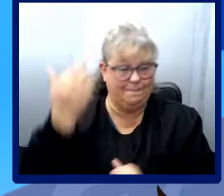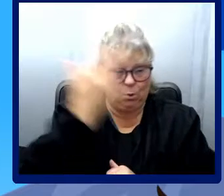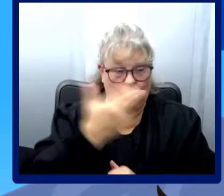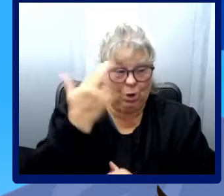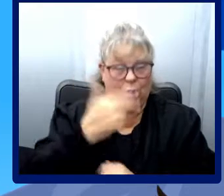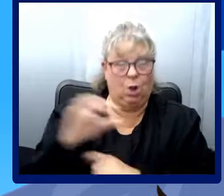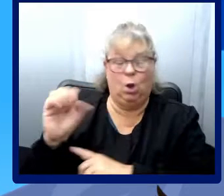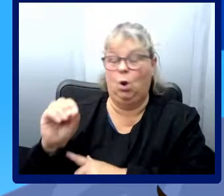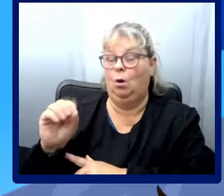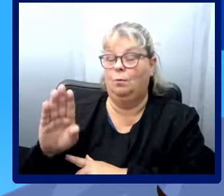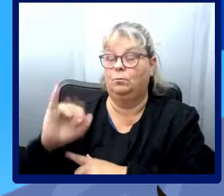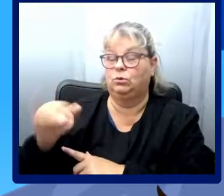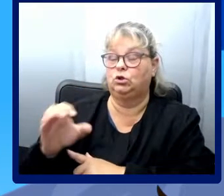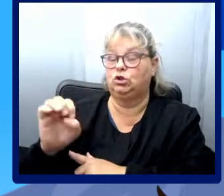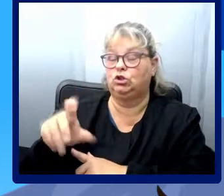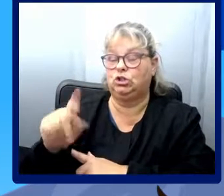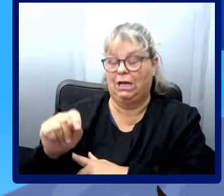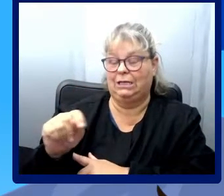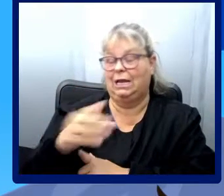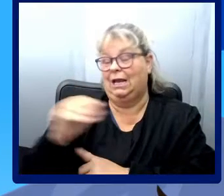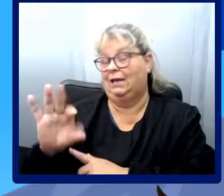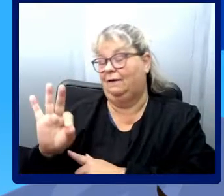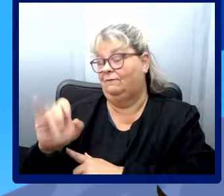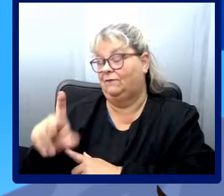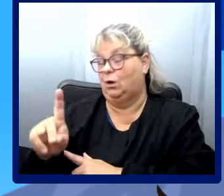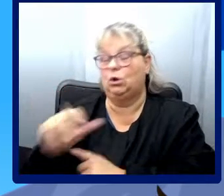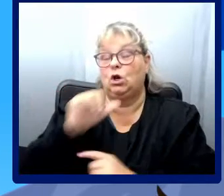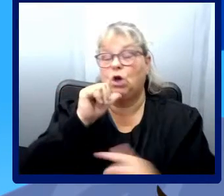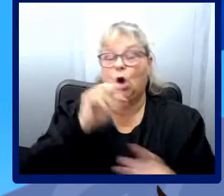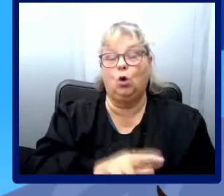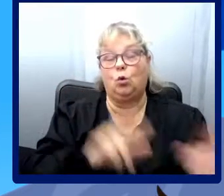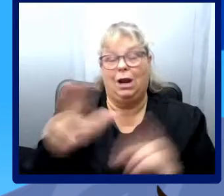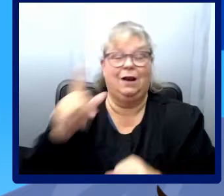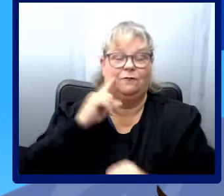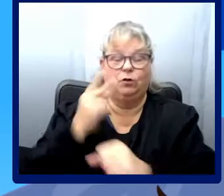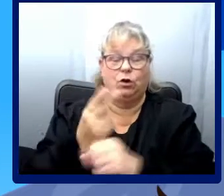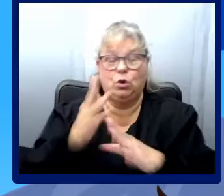y la seguridad a nivel de campo para el usuario en ejecución no están configurados correctamente.